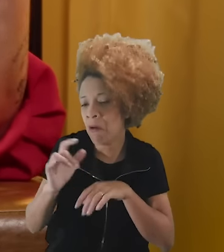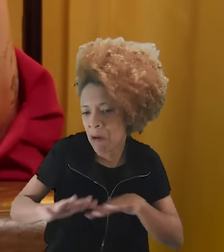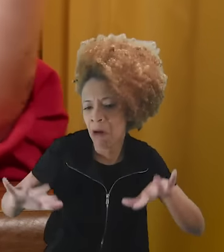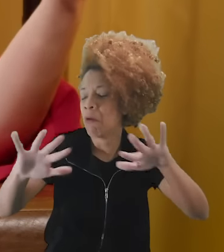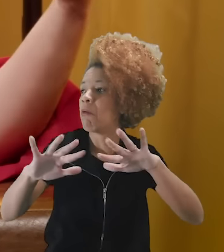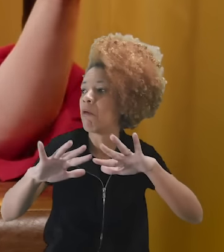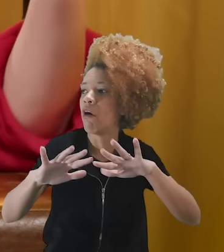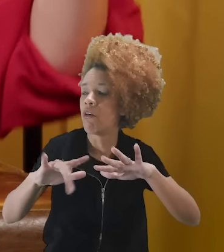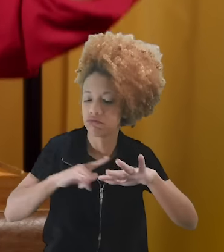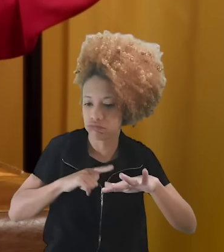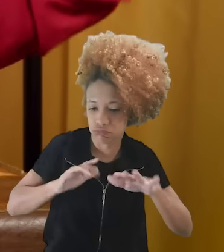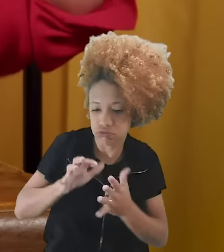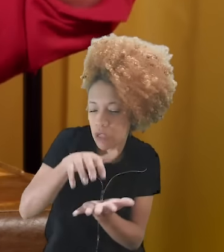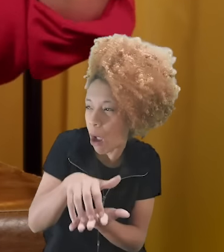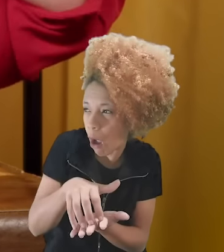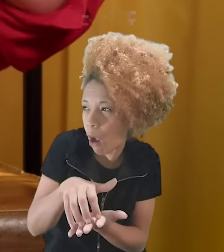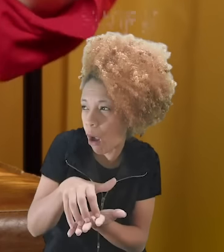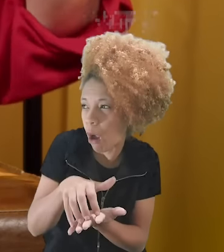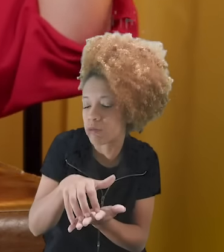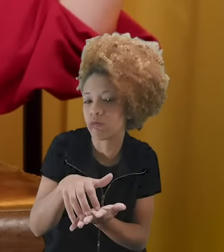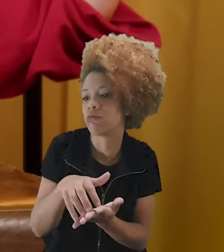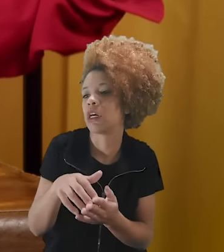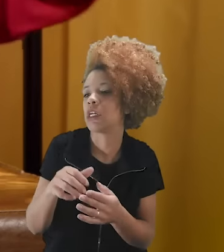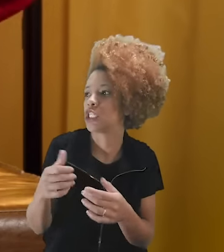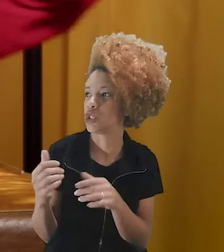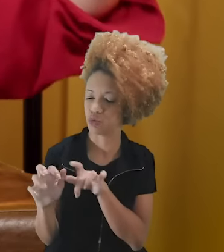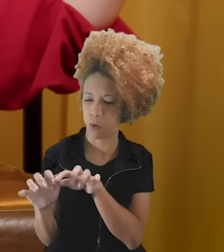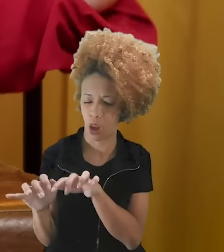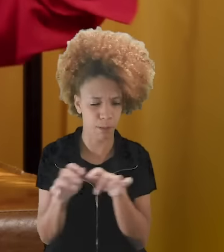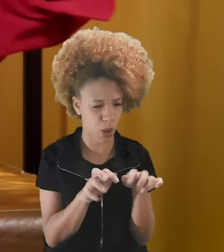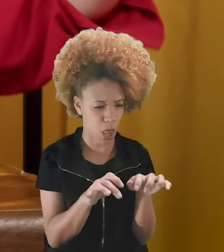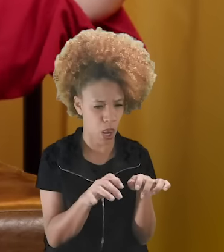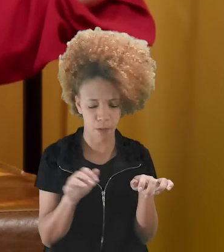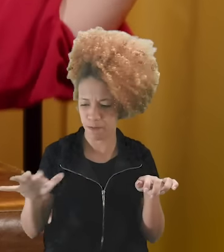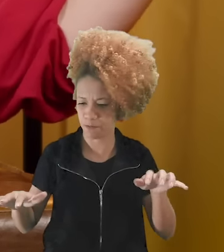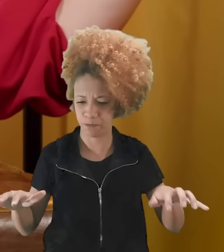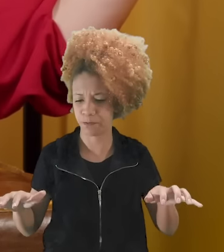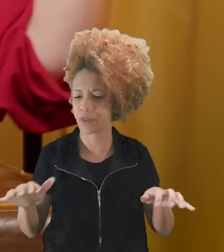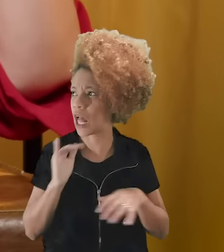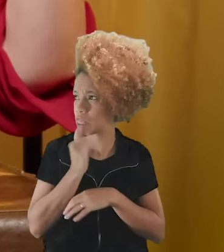era tudo aberto a narração eraa no centro do palco e as os computadores na lateral então eu narrava